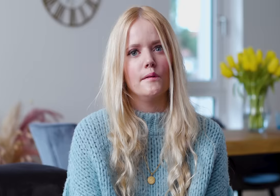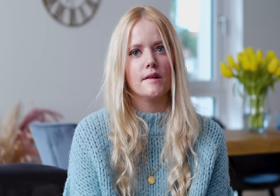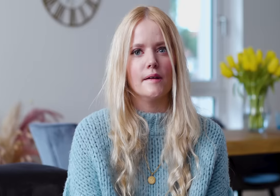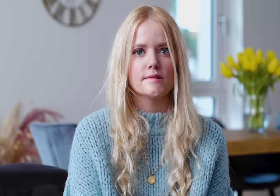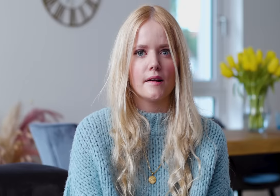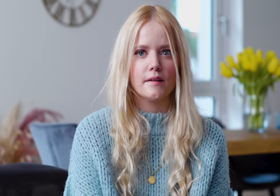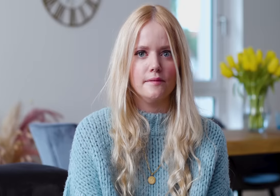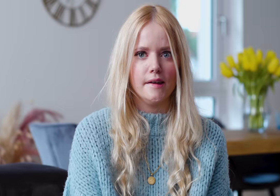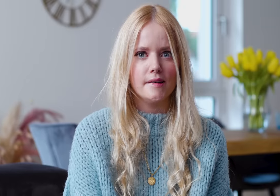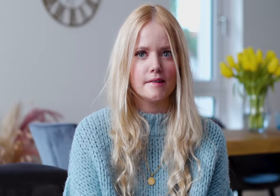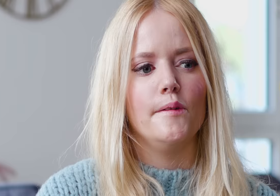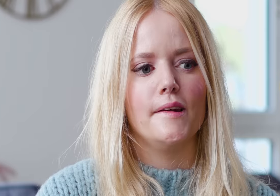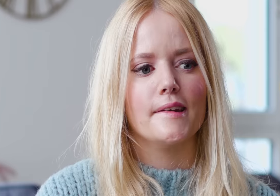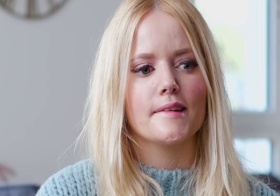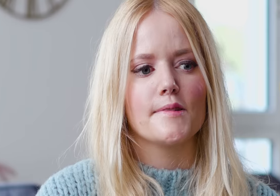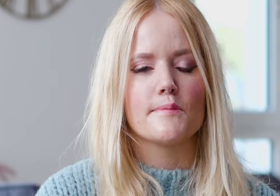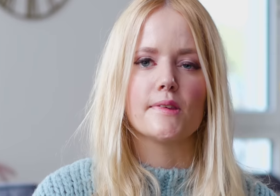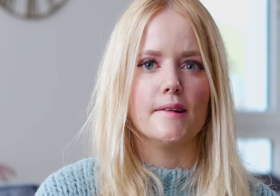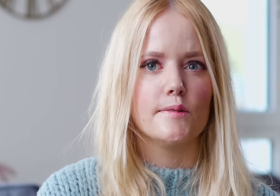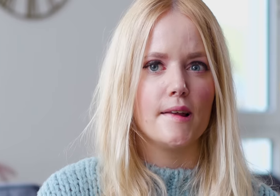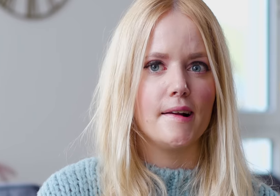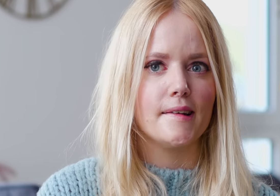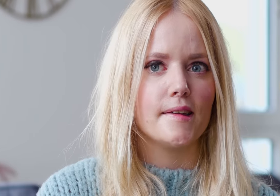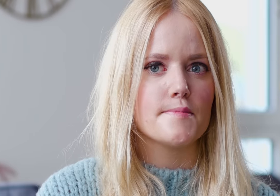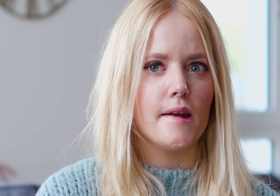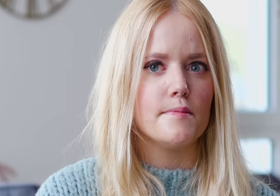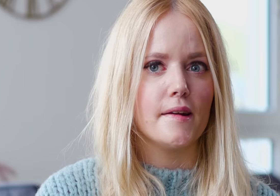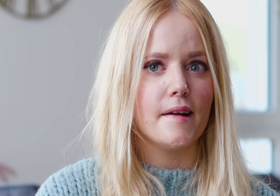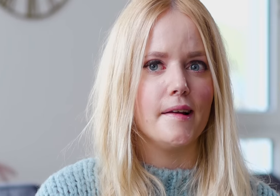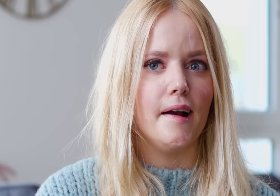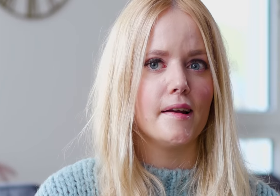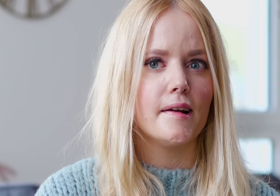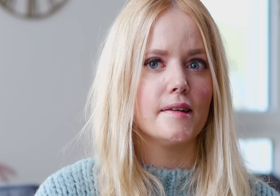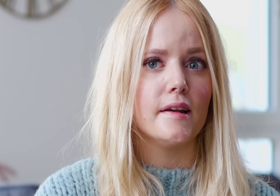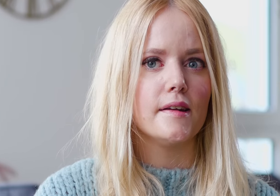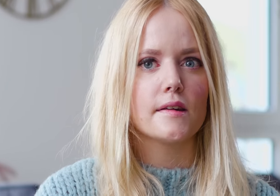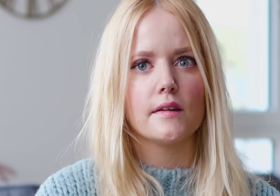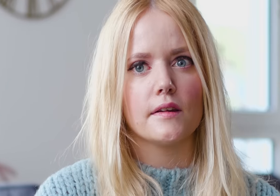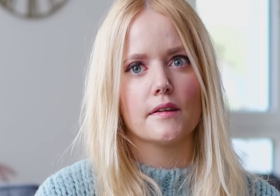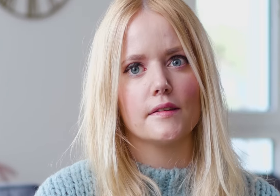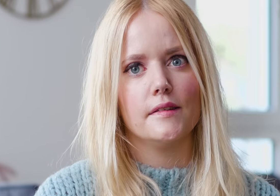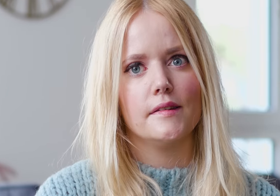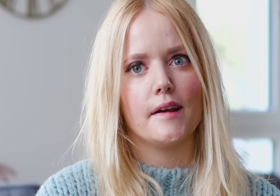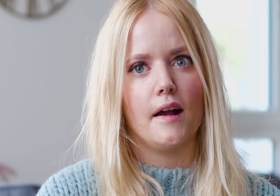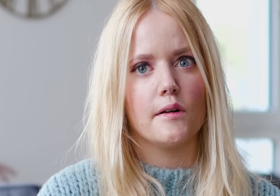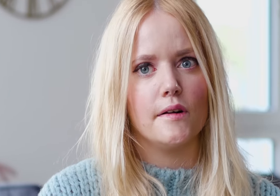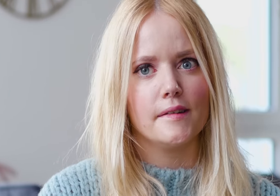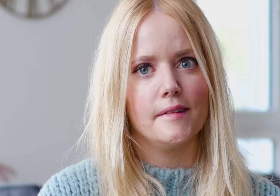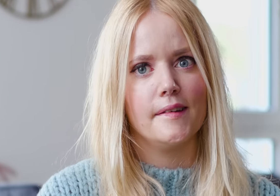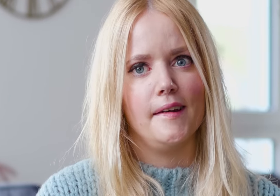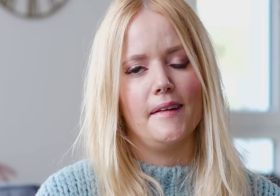Und dann wird das aktiviert und ... ich muss dazu sagen, dass ich mein Implantat lange Zeit nicht richtig tragen konnte,